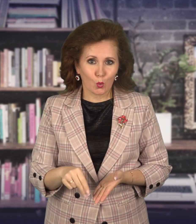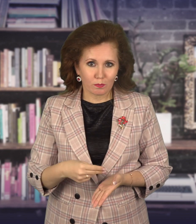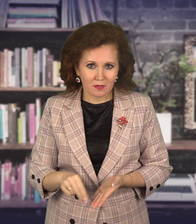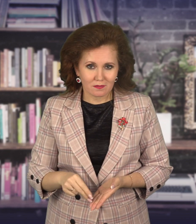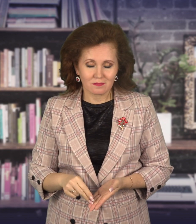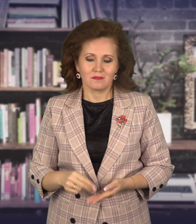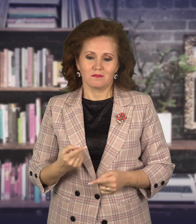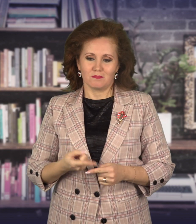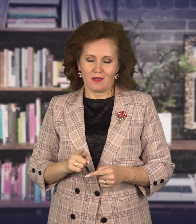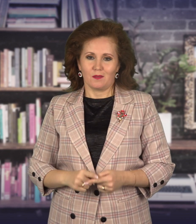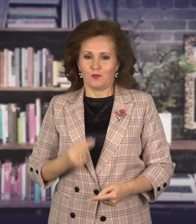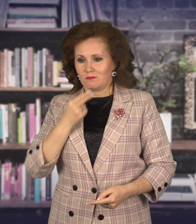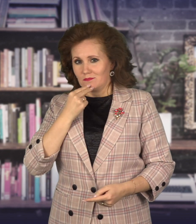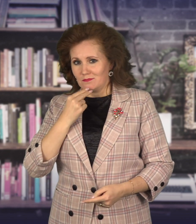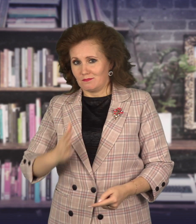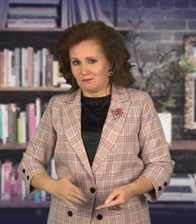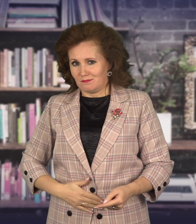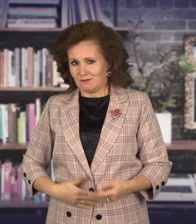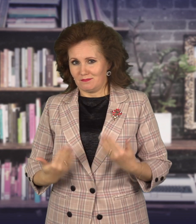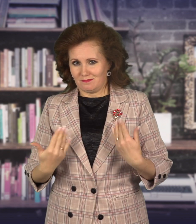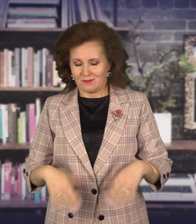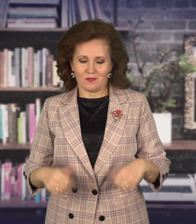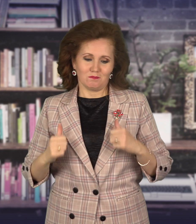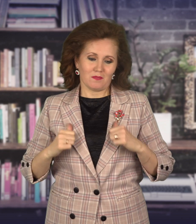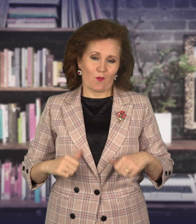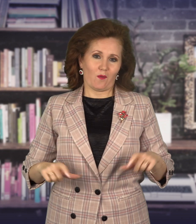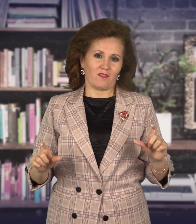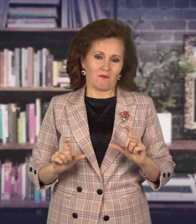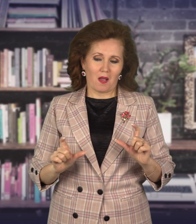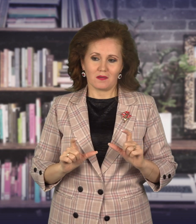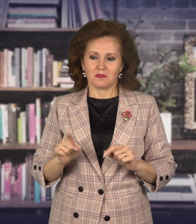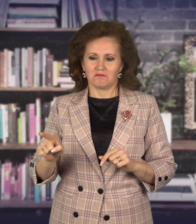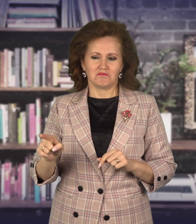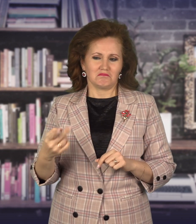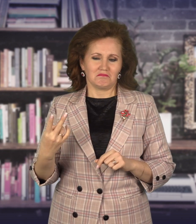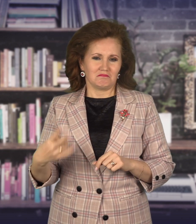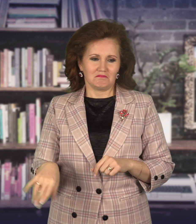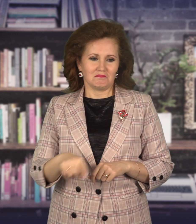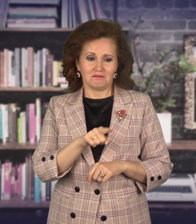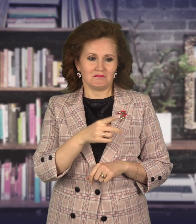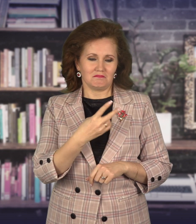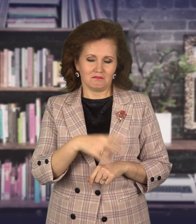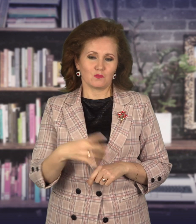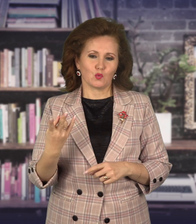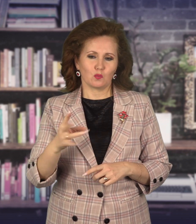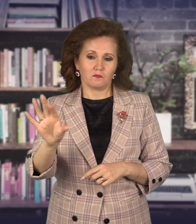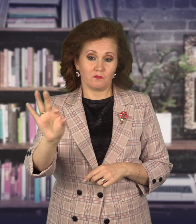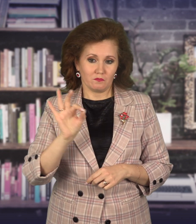Сытым в магазин, выбирайте нужные вам продукты, отказываясь от ненужных.